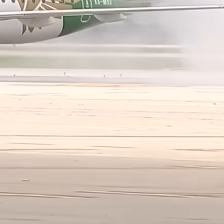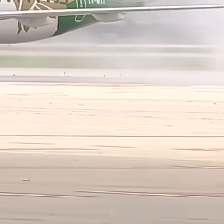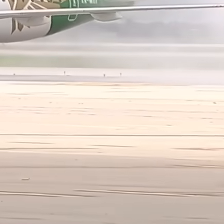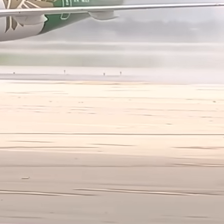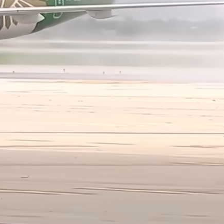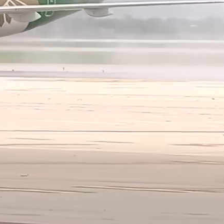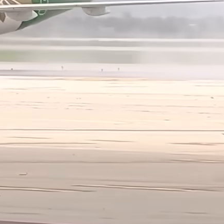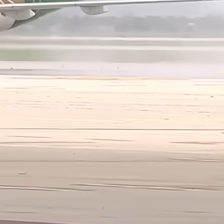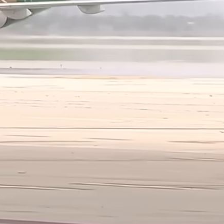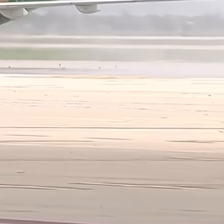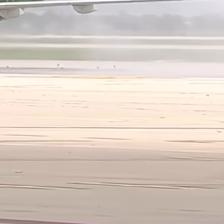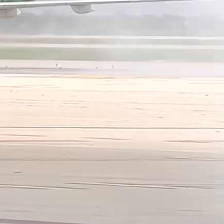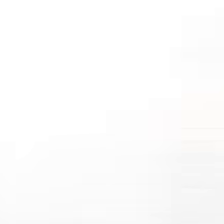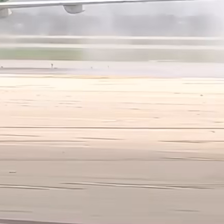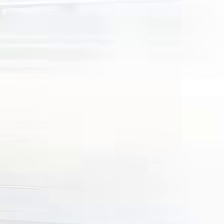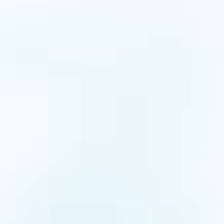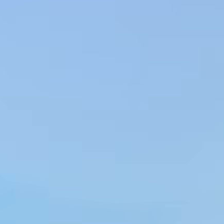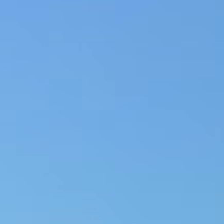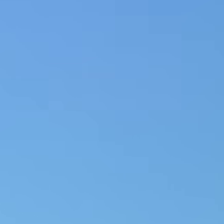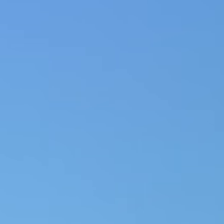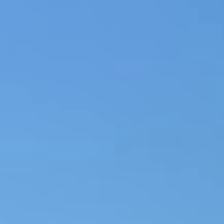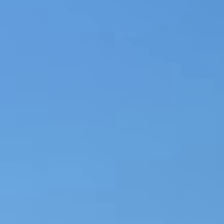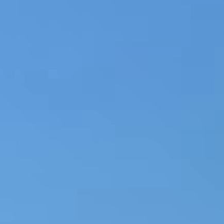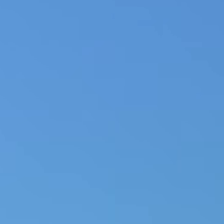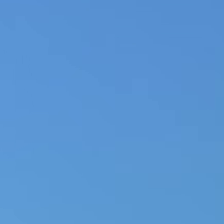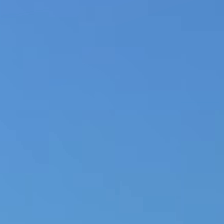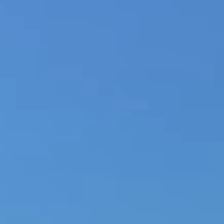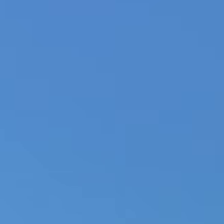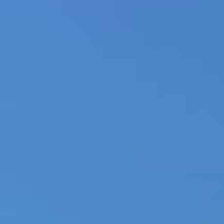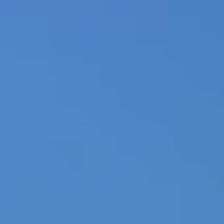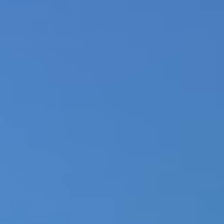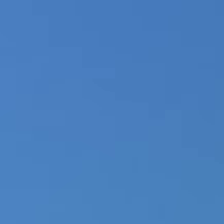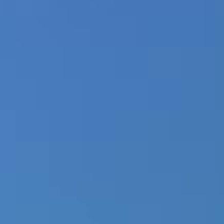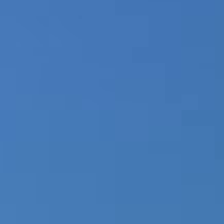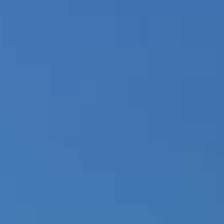zonas donde las otras aerolíneas no llegan. Capacitación. Se están capacitando pilotos y